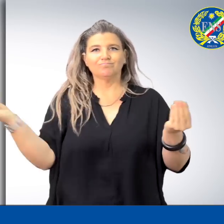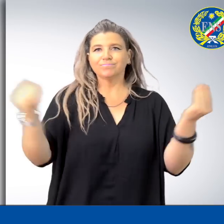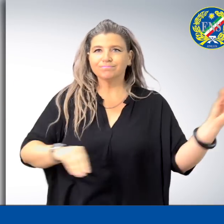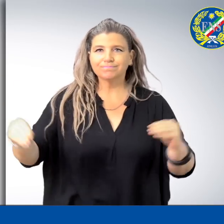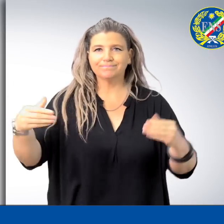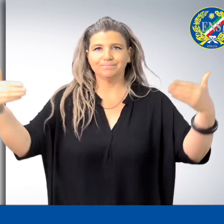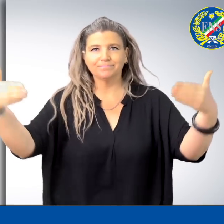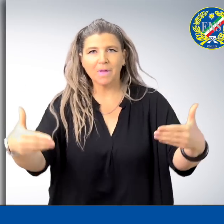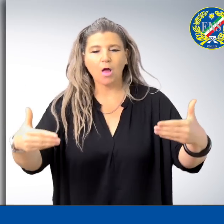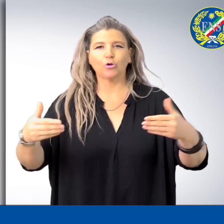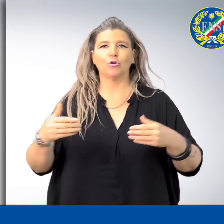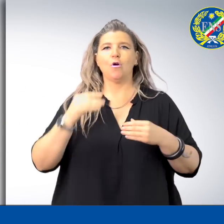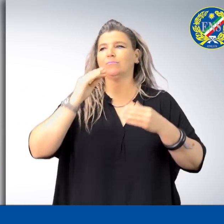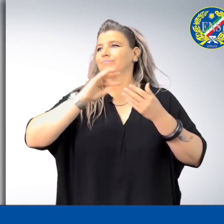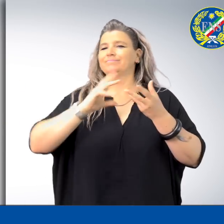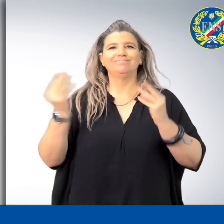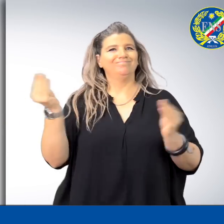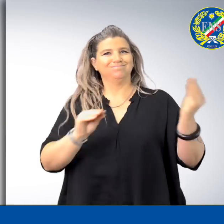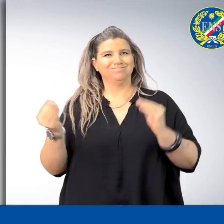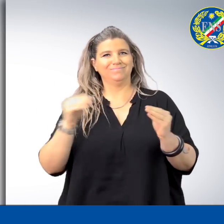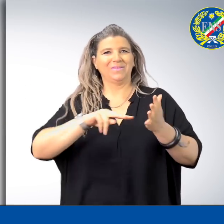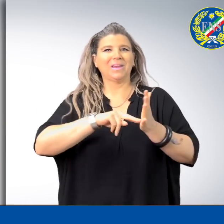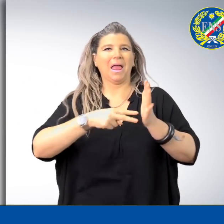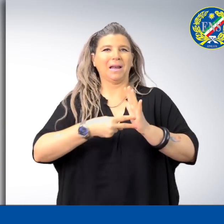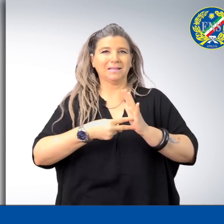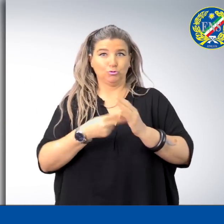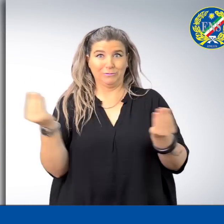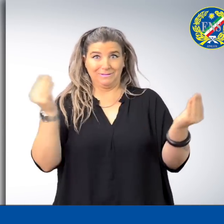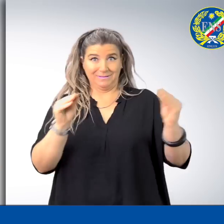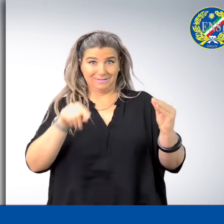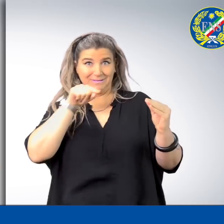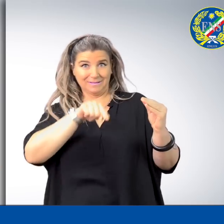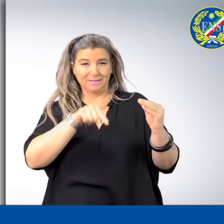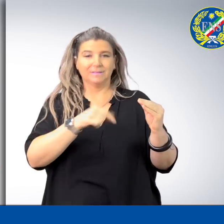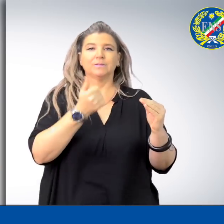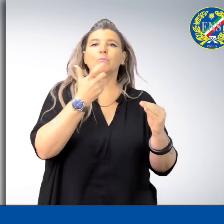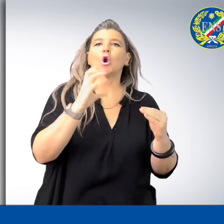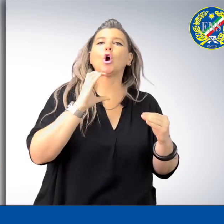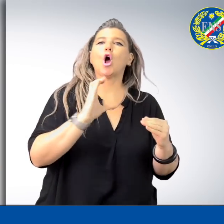per esempio modifiche agli specchieti, pedale del freno o frizione o volante ecc...